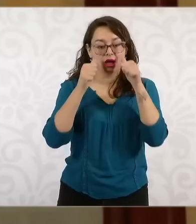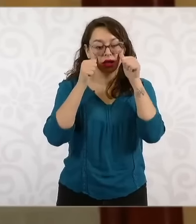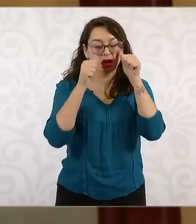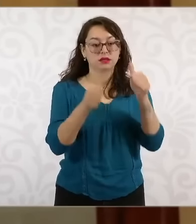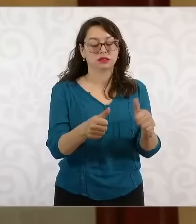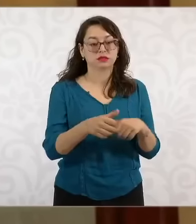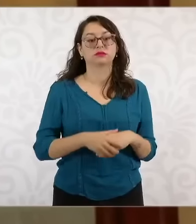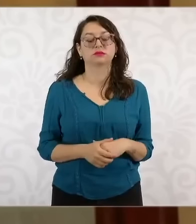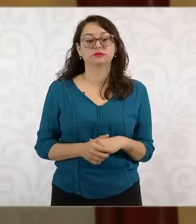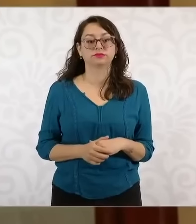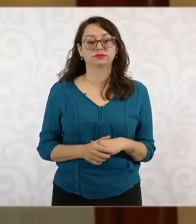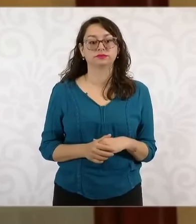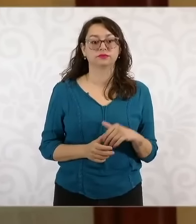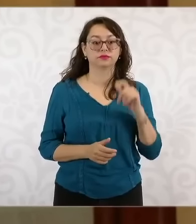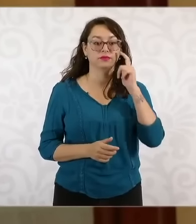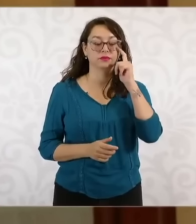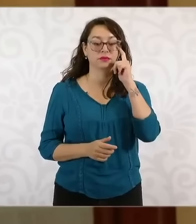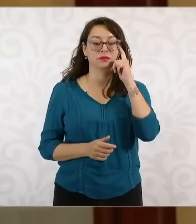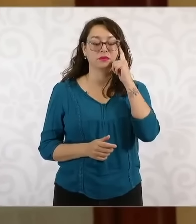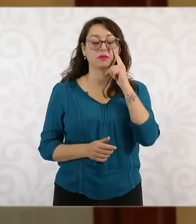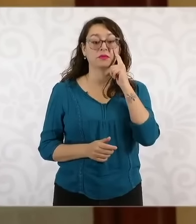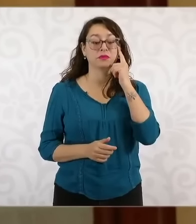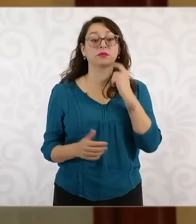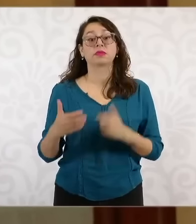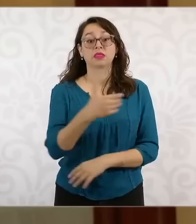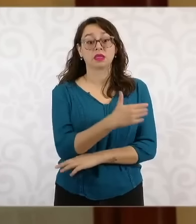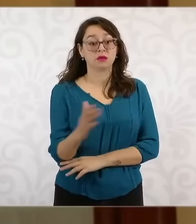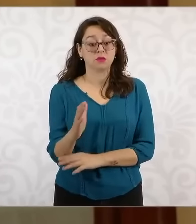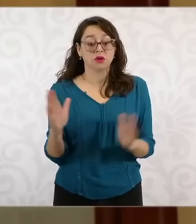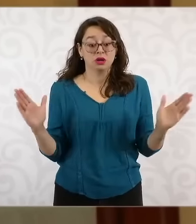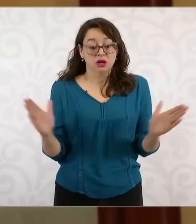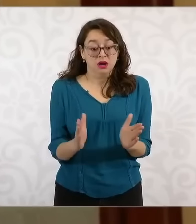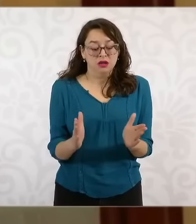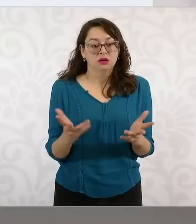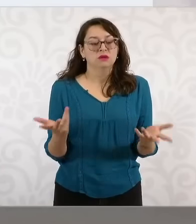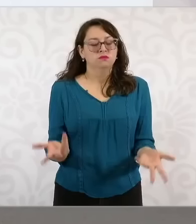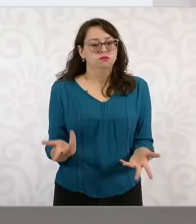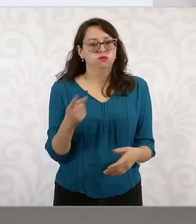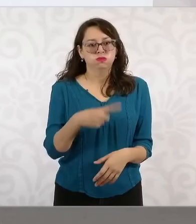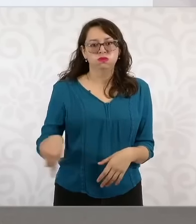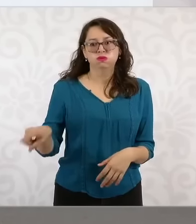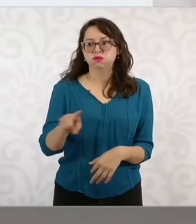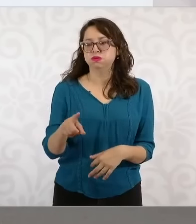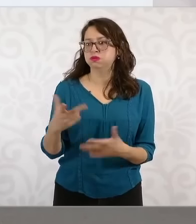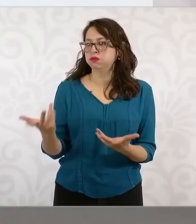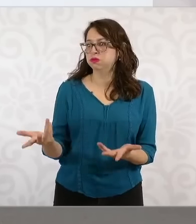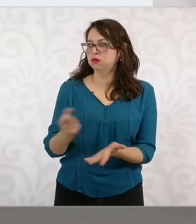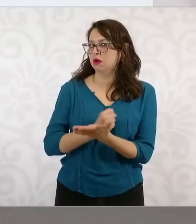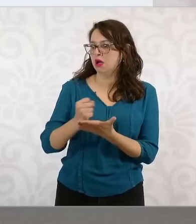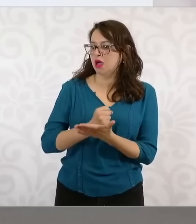Vamos a beneficiar a los pequeños productores que quedaron de alguna manera entrampados en créditos